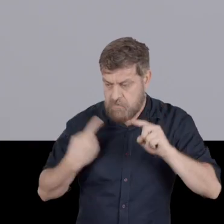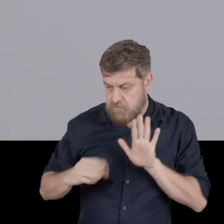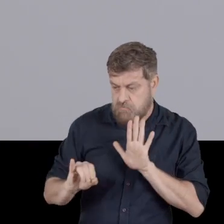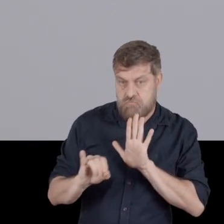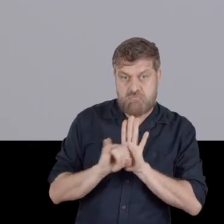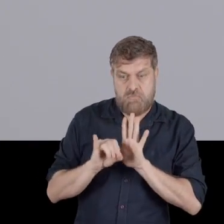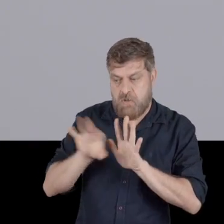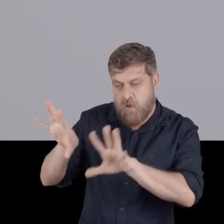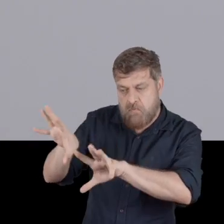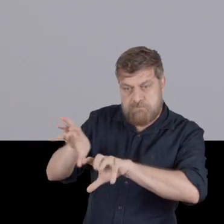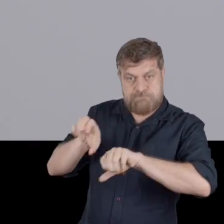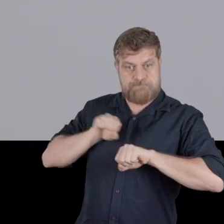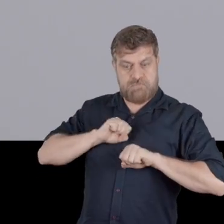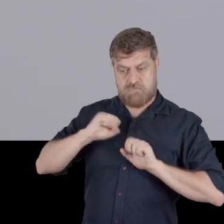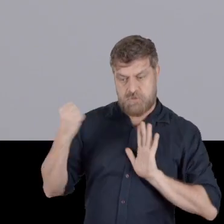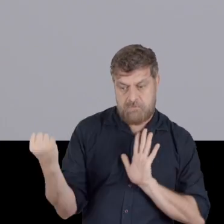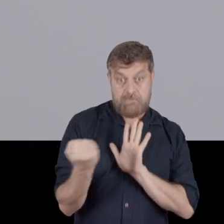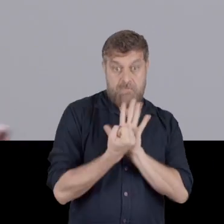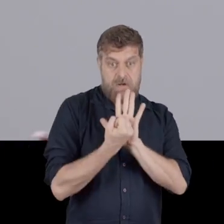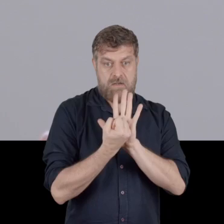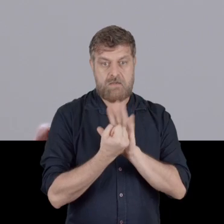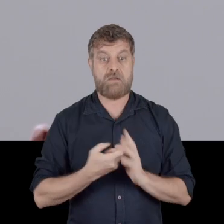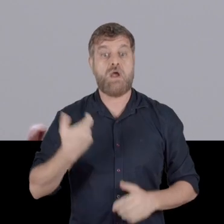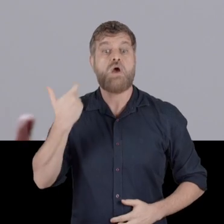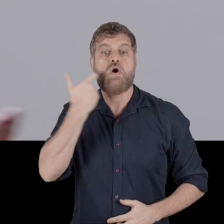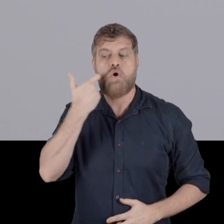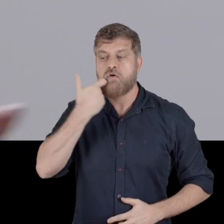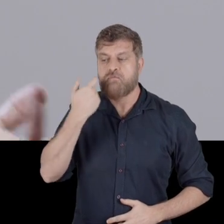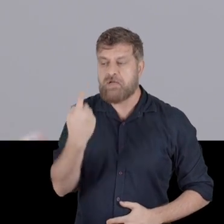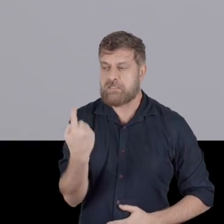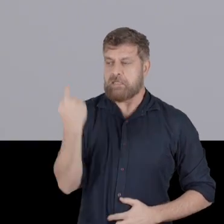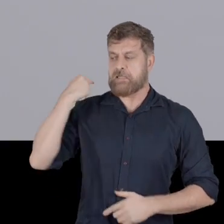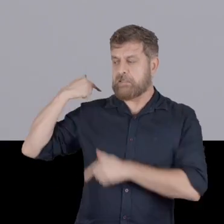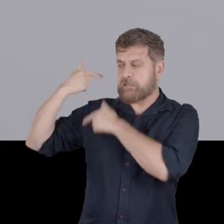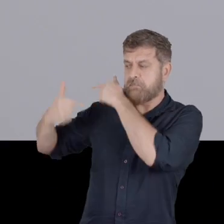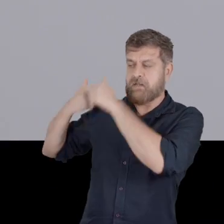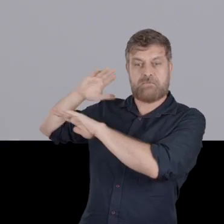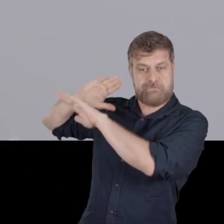ela era muito mais marcante do que quando Freud trabalhava em épocas vitorianas.